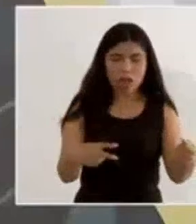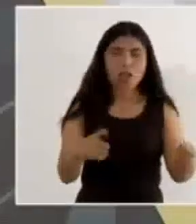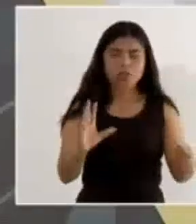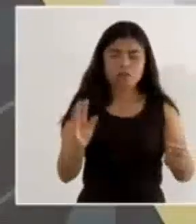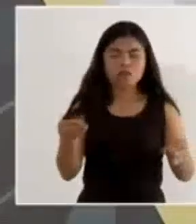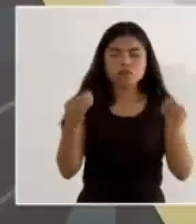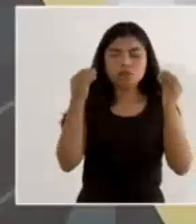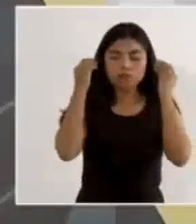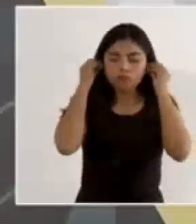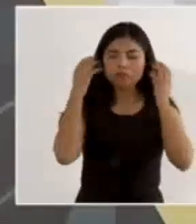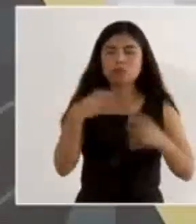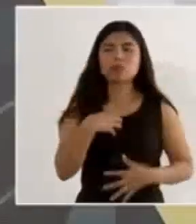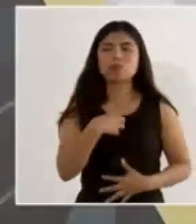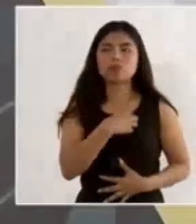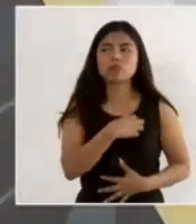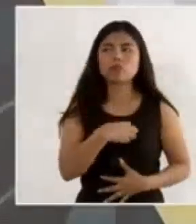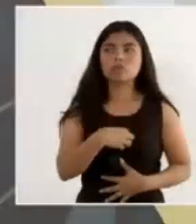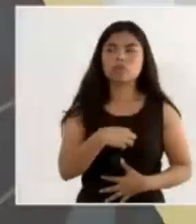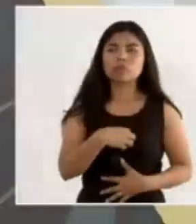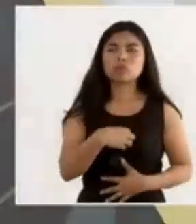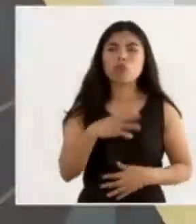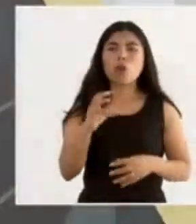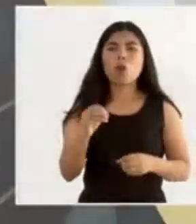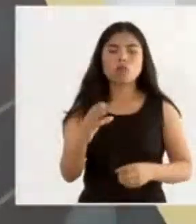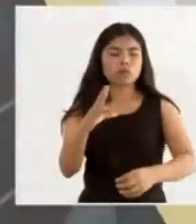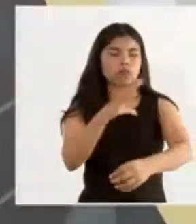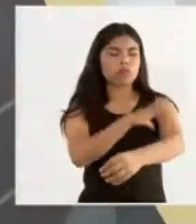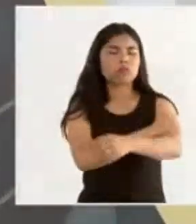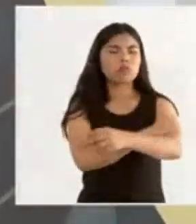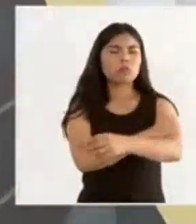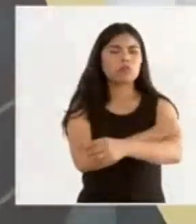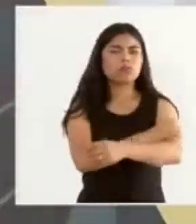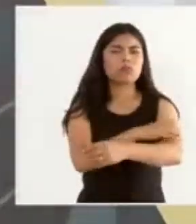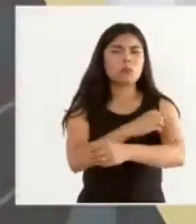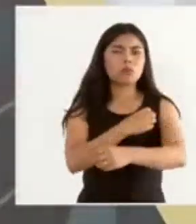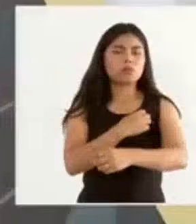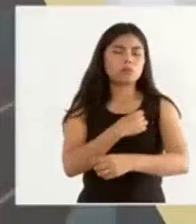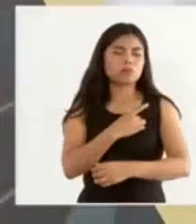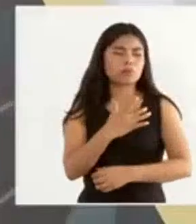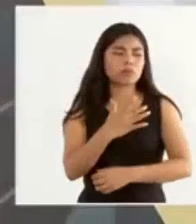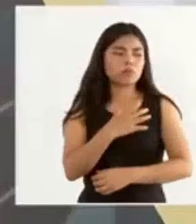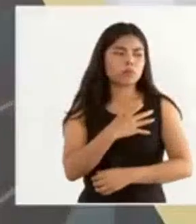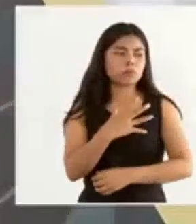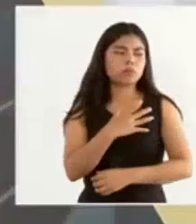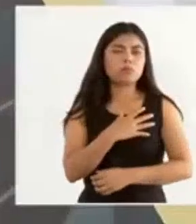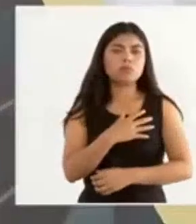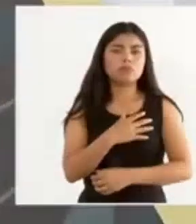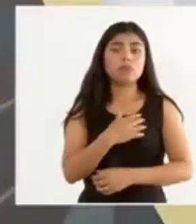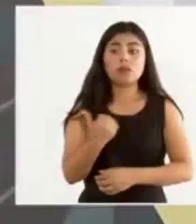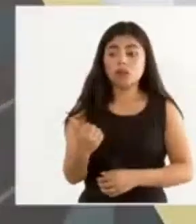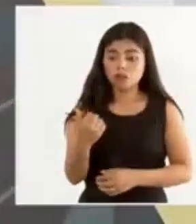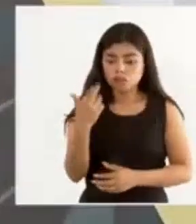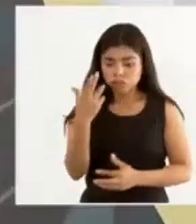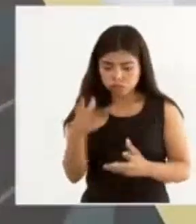para saber la presión, para ustedes saben más que yo de eso. Yo estudié física y luego ingeniería.